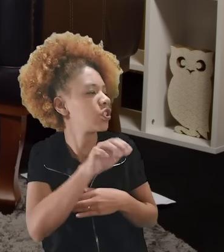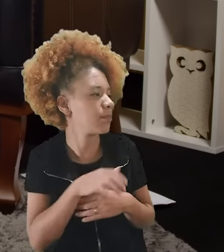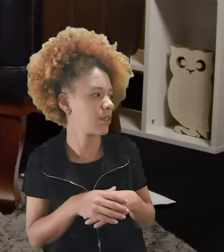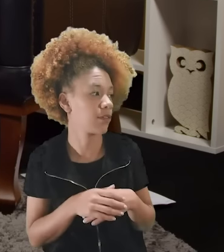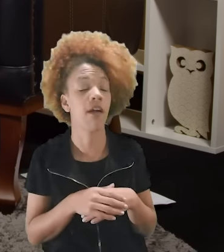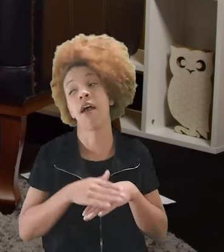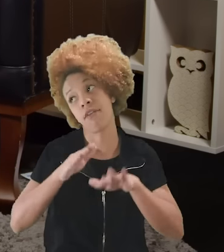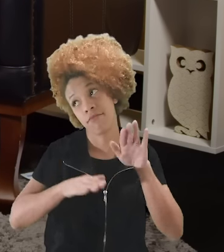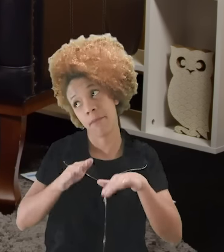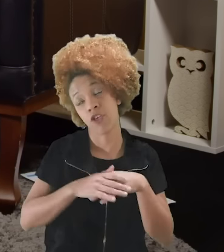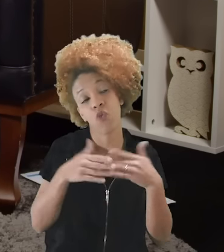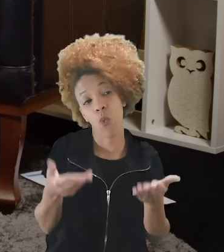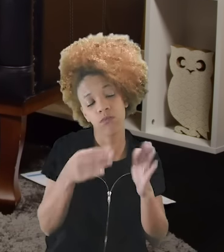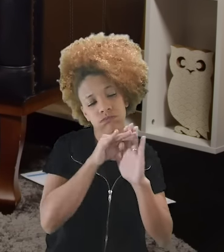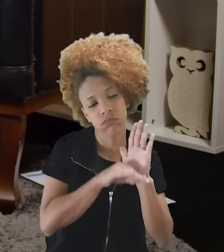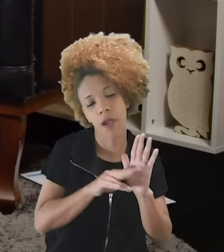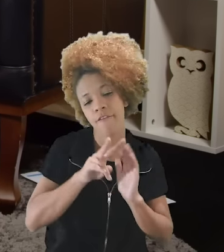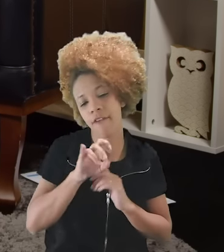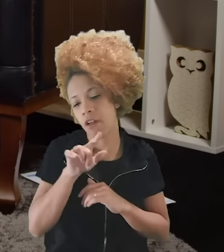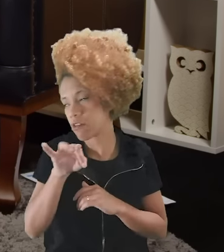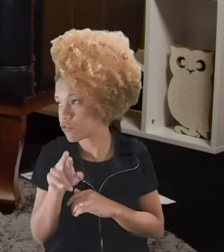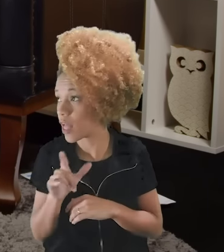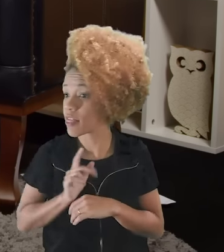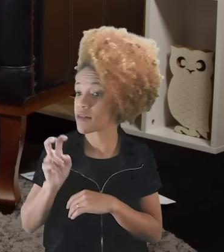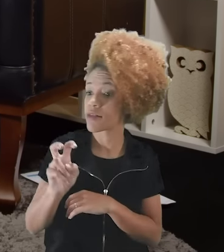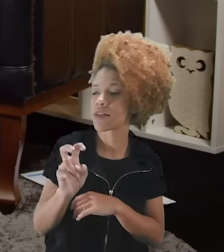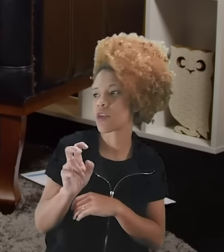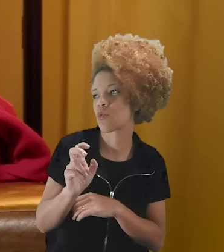você depende de Qual modalidade você participa mas o valoron é composto por cinco atletas né então